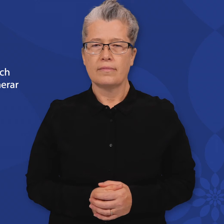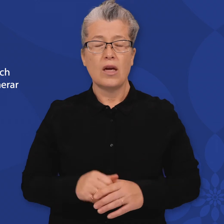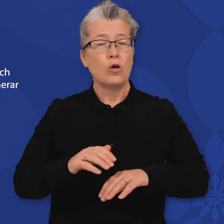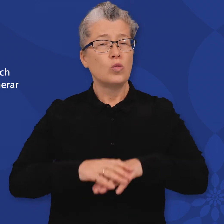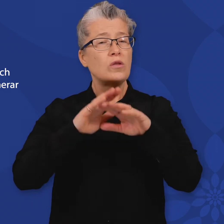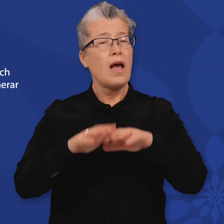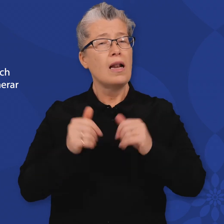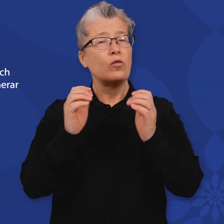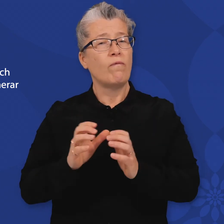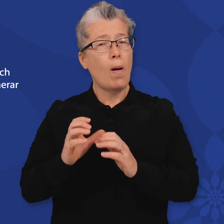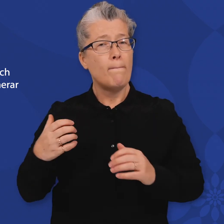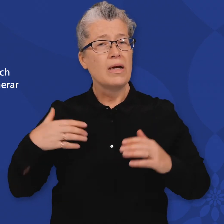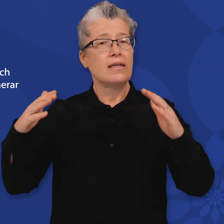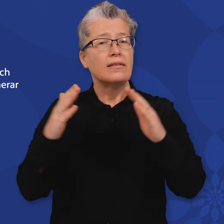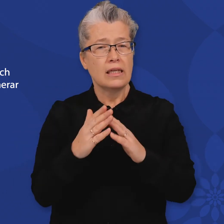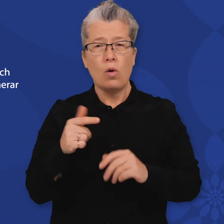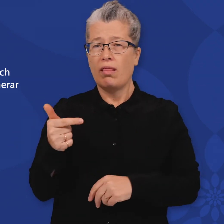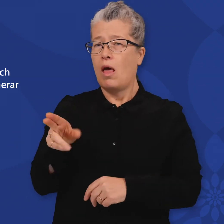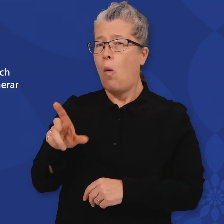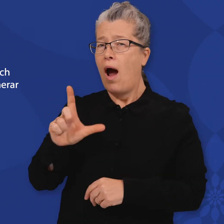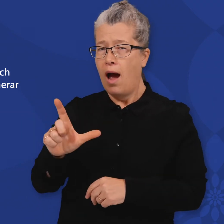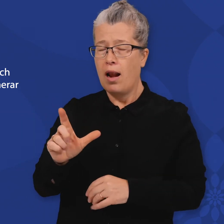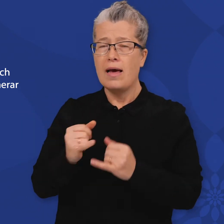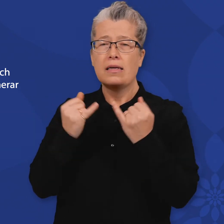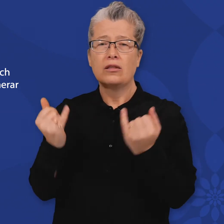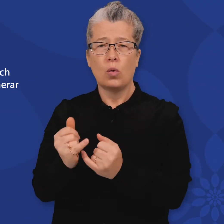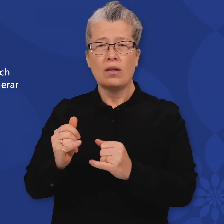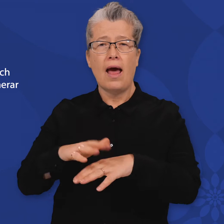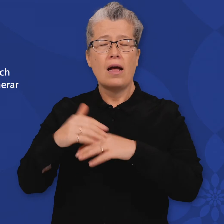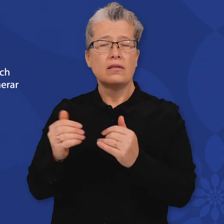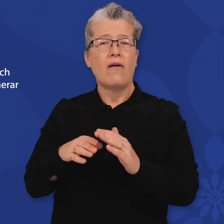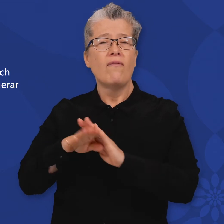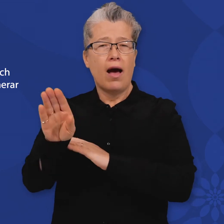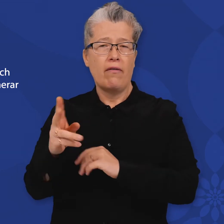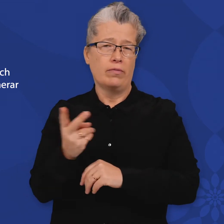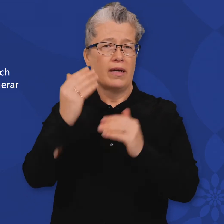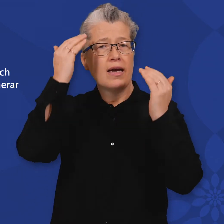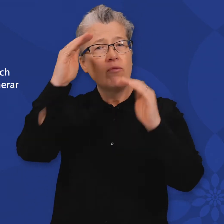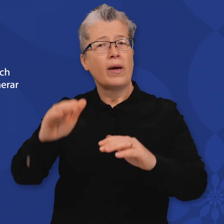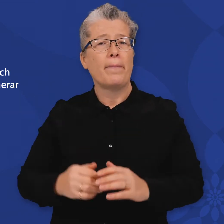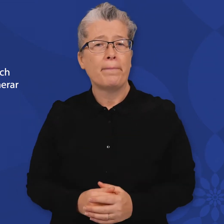Social- och hälsovårdsministeriet och Institutet för hälsa och välfärd informerar (3.2.2022):